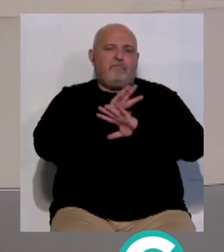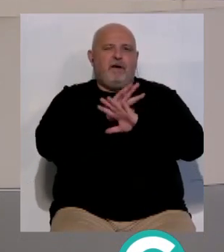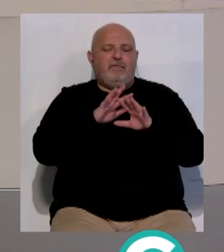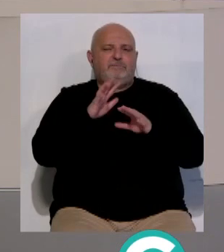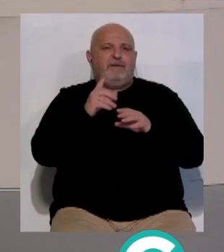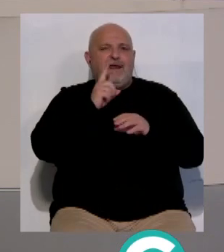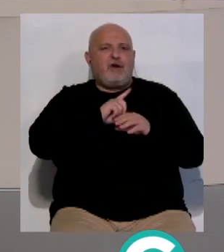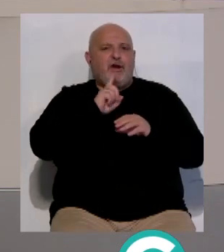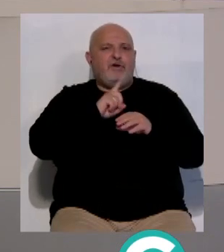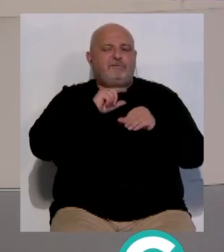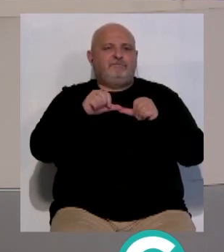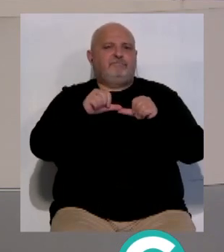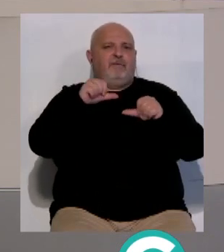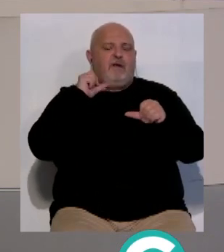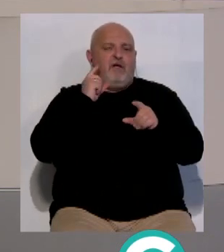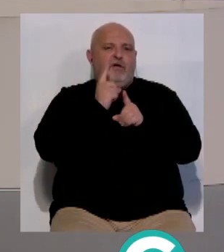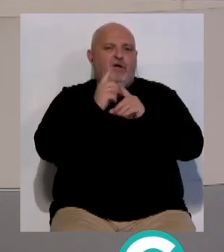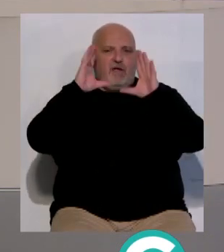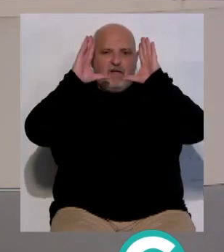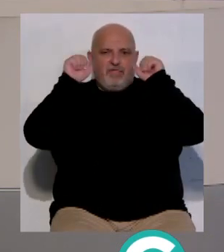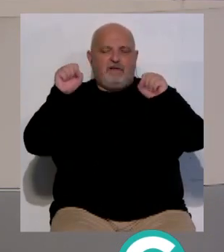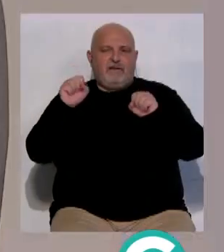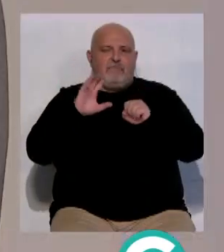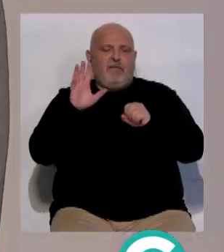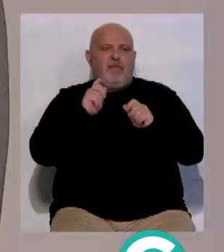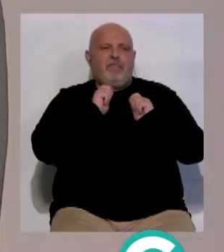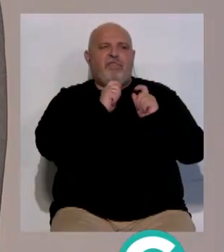los errores que se habían cometido en contra del Celta esta temporada Esa es la sensación que dejó